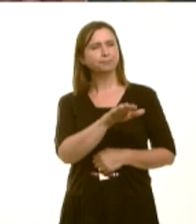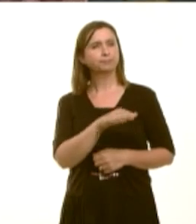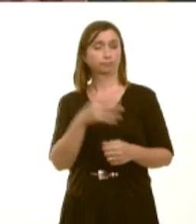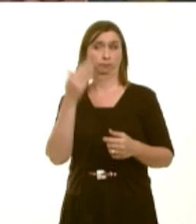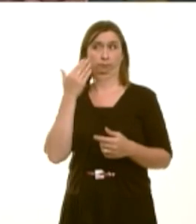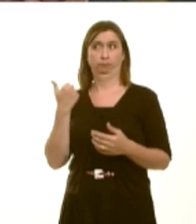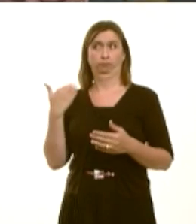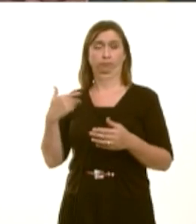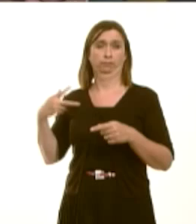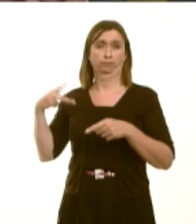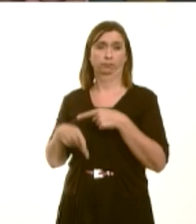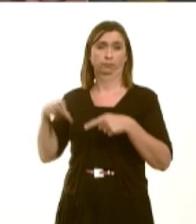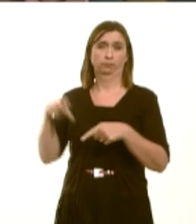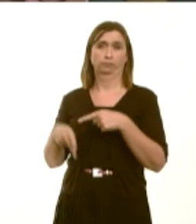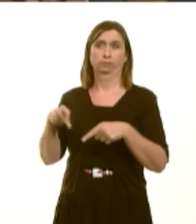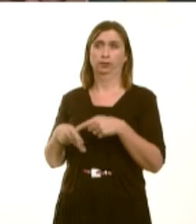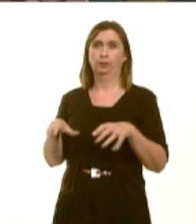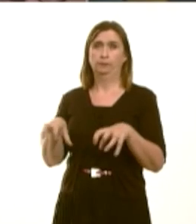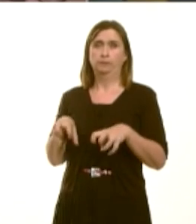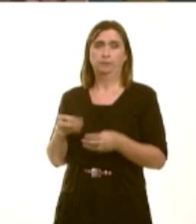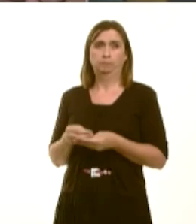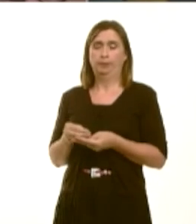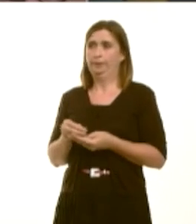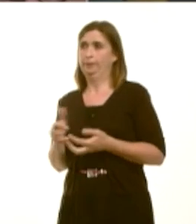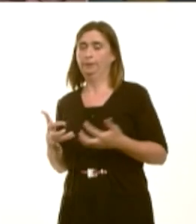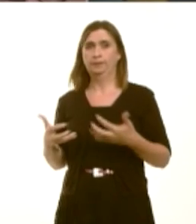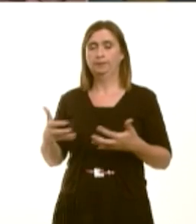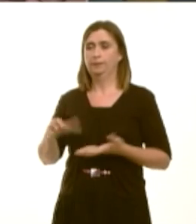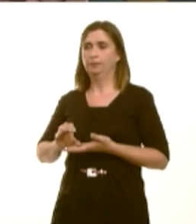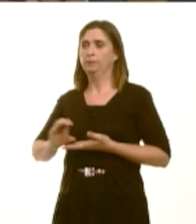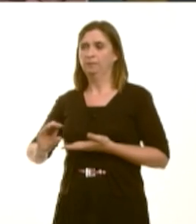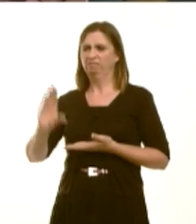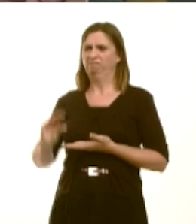er mwyn gwellaír economi yn rhywbeth syín werth ei ystyried, yn fy marn i. Ac mae wedi